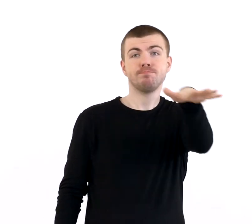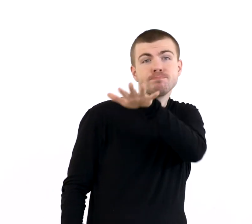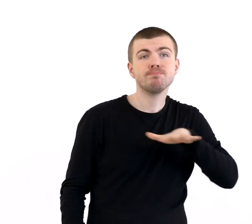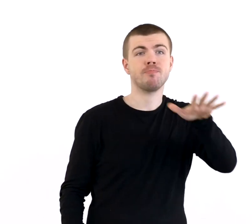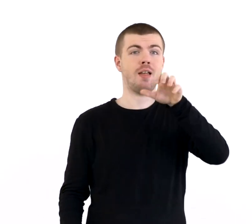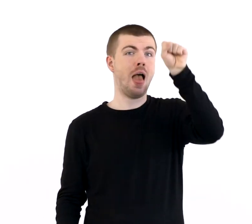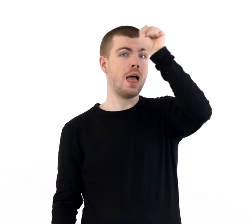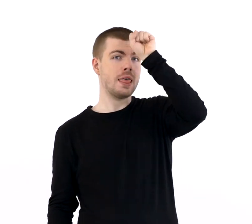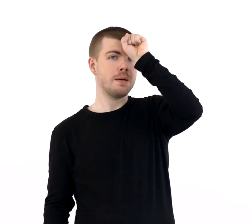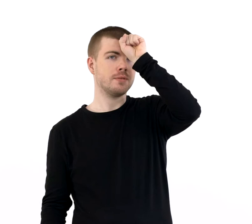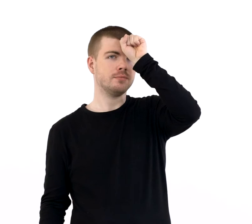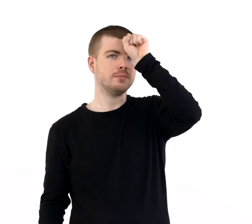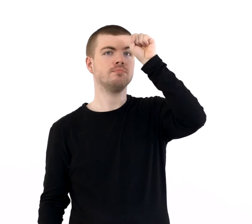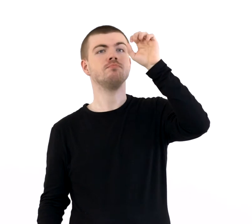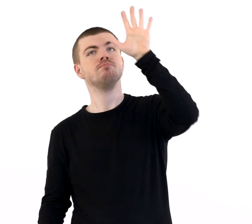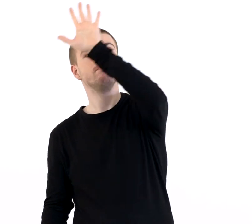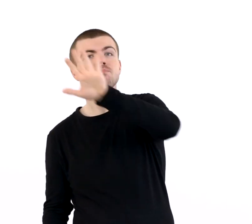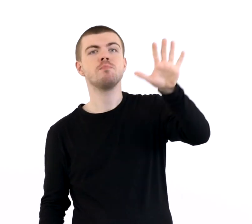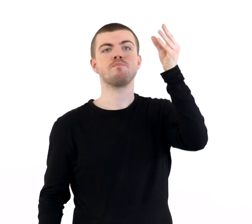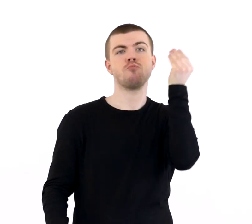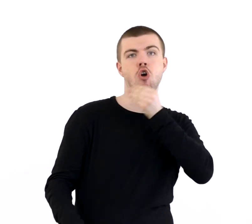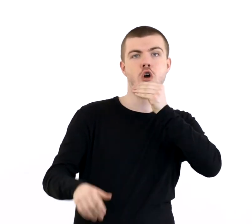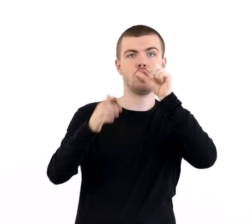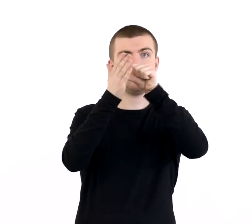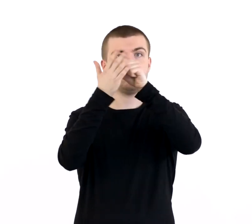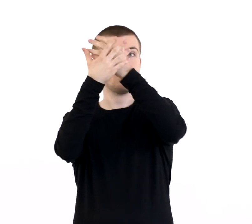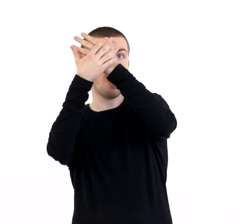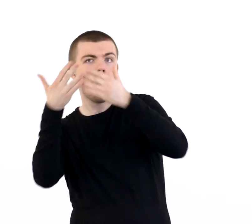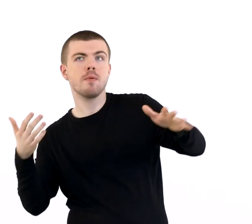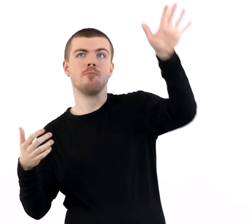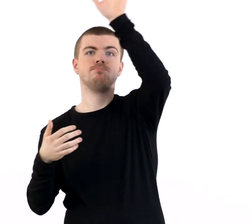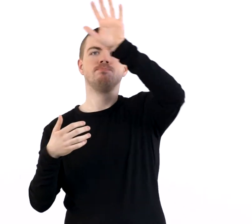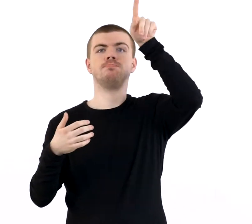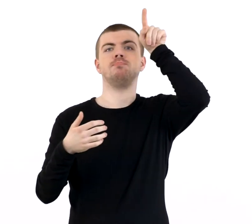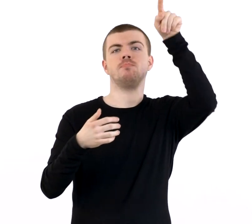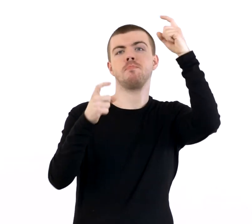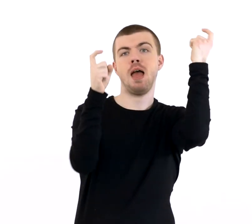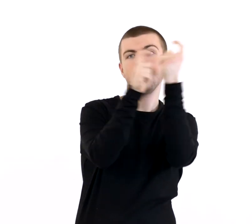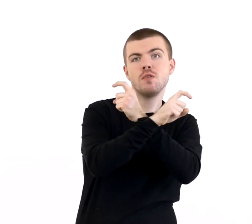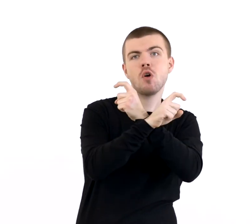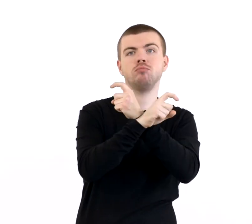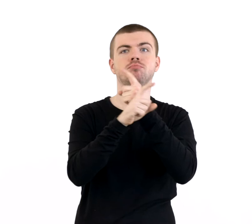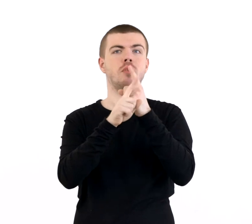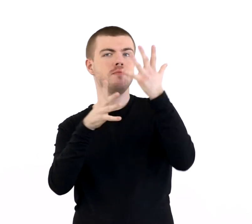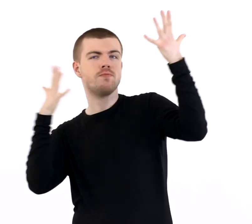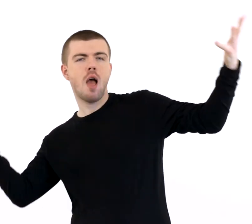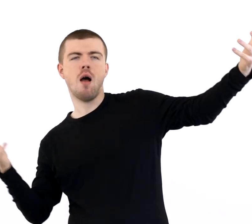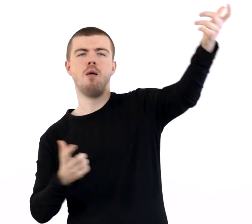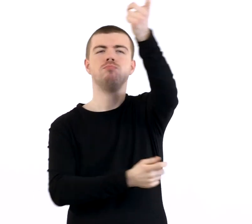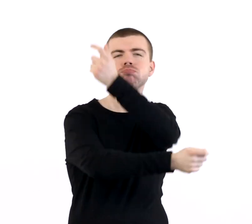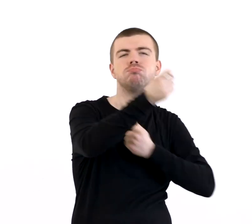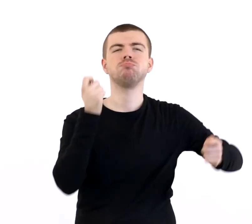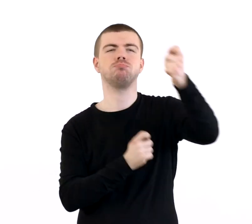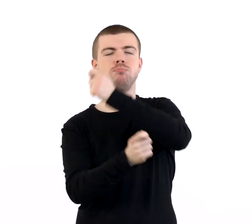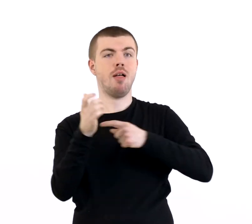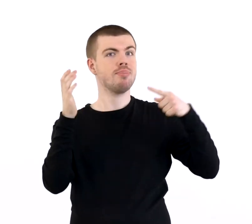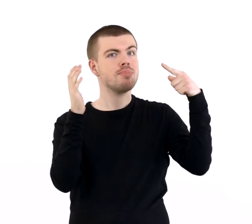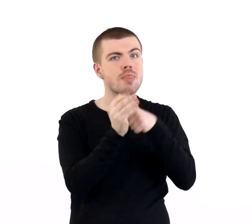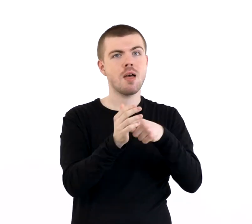Ponadto rozwijała się szeroka wymiana handlowa z krajami śródziemnomorskimi.